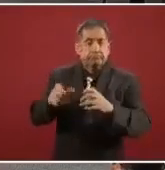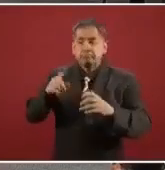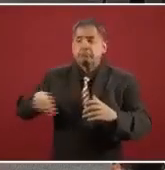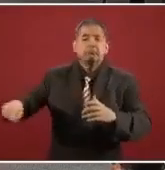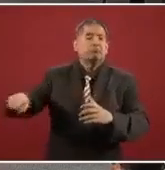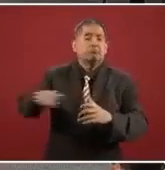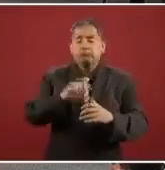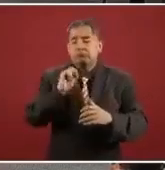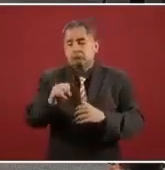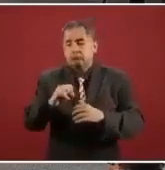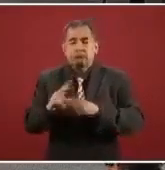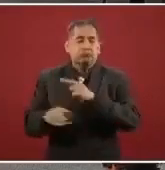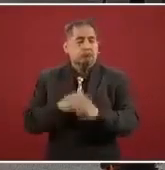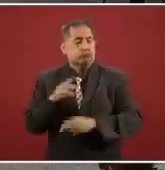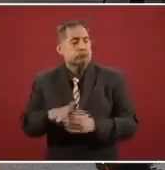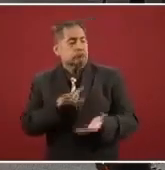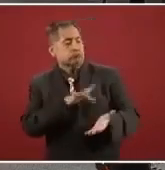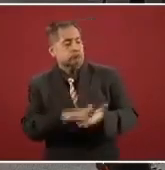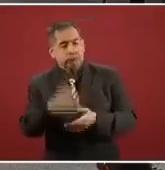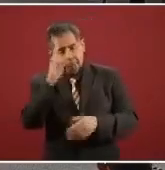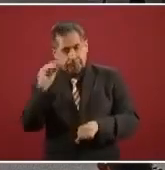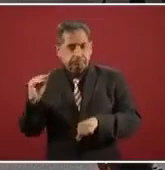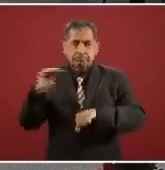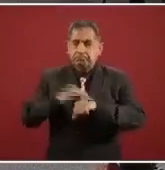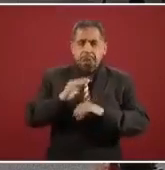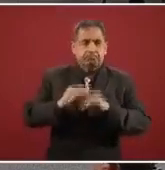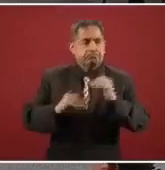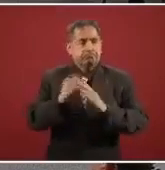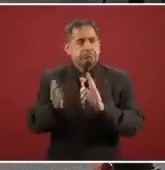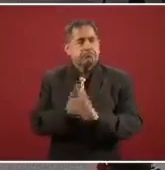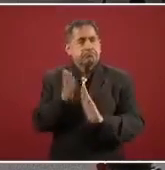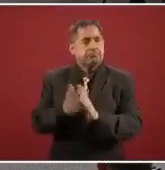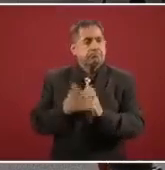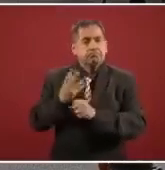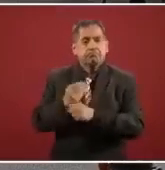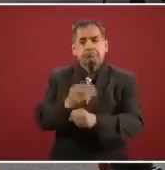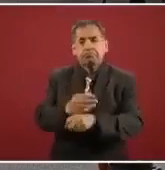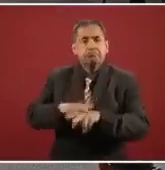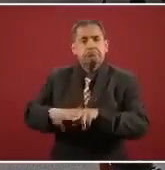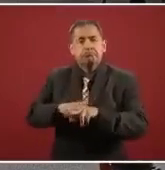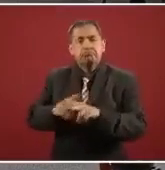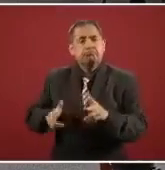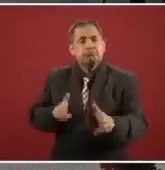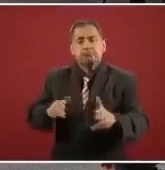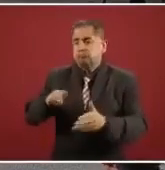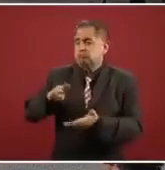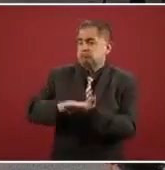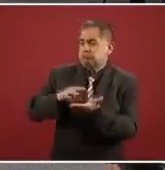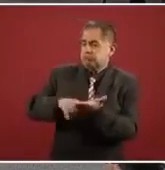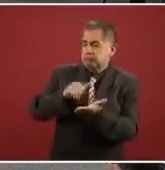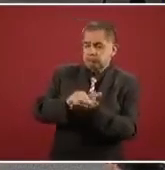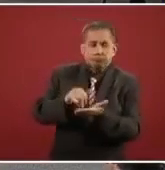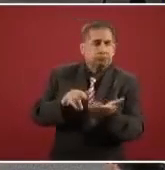de apoyar la implementación de este importante programa y los acuerdos y conclusiones que